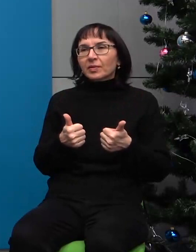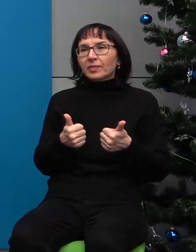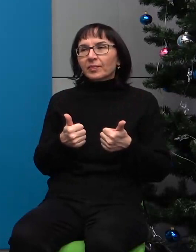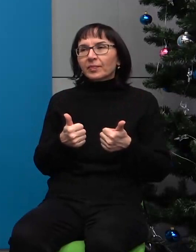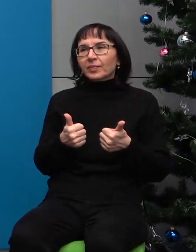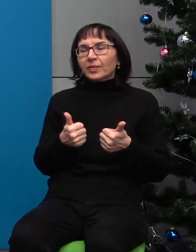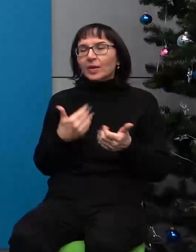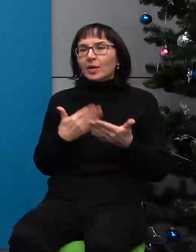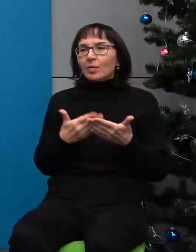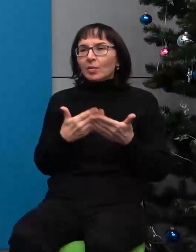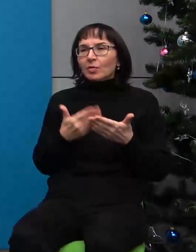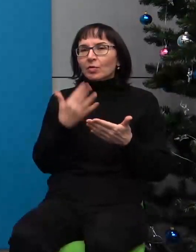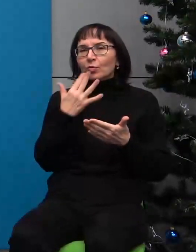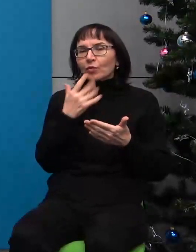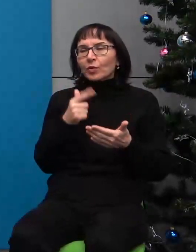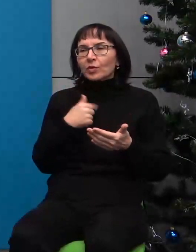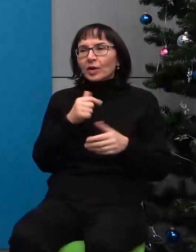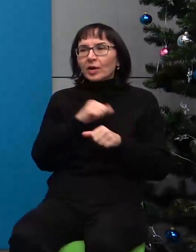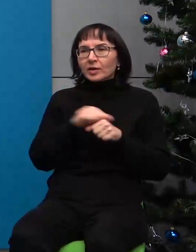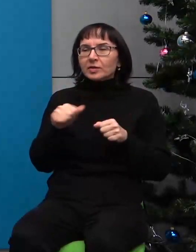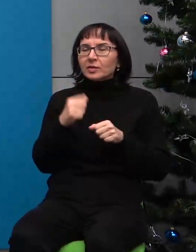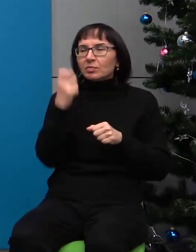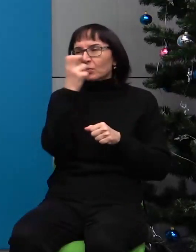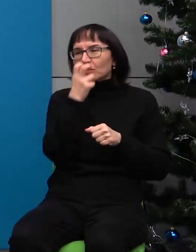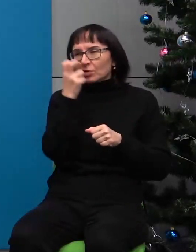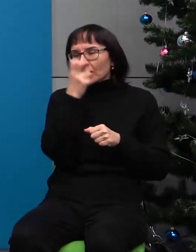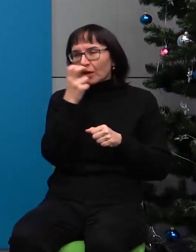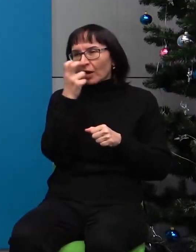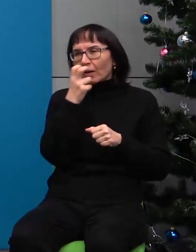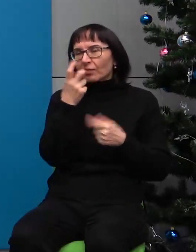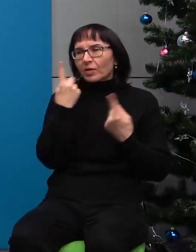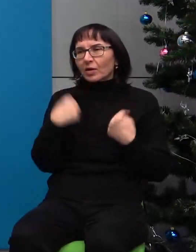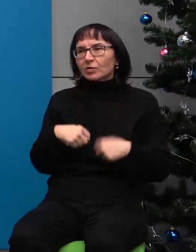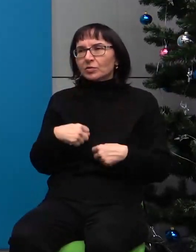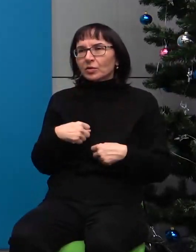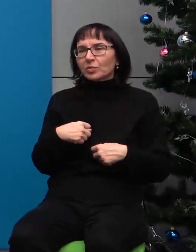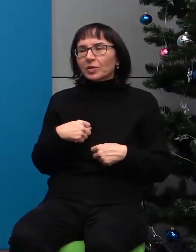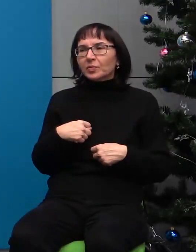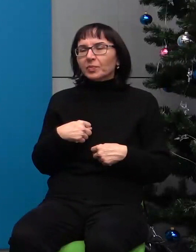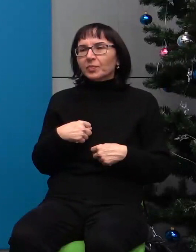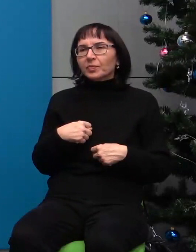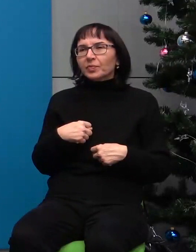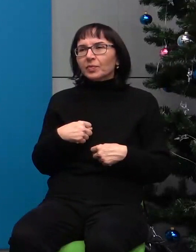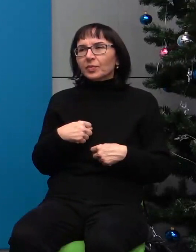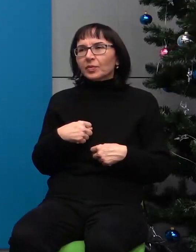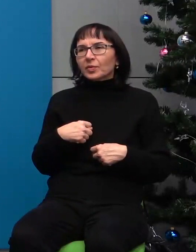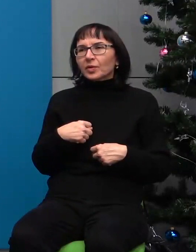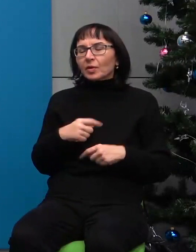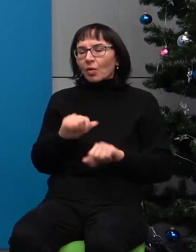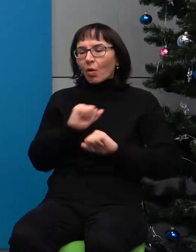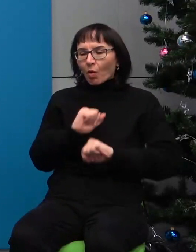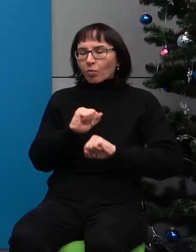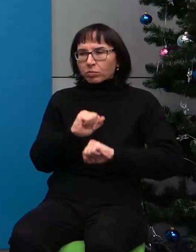I ponieważ mówiłem, że ja jestem taki tyki ciekawski, to się wkręciłem. Ubroniłem tą pracę.